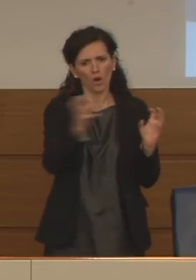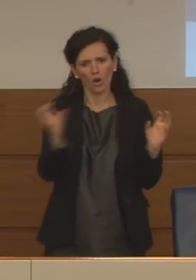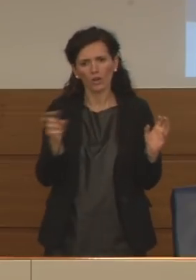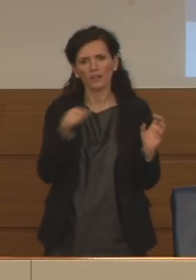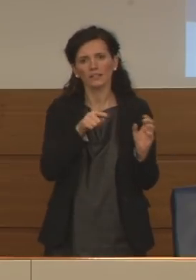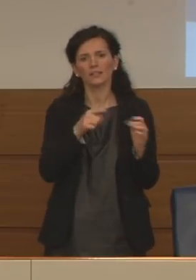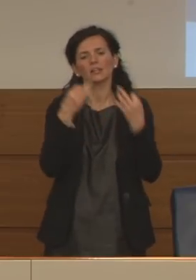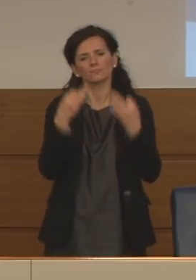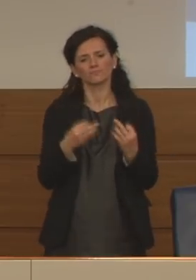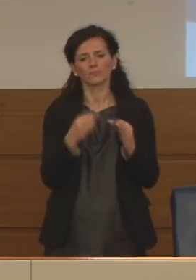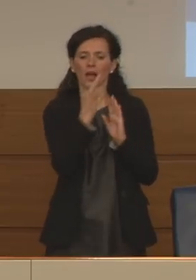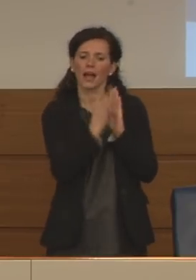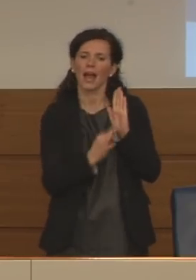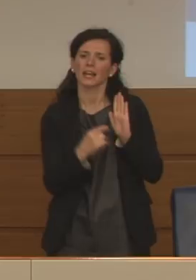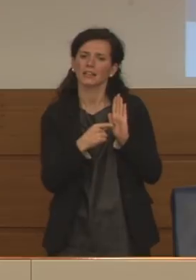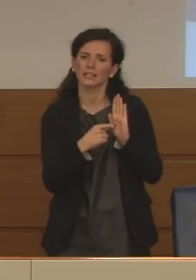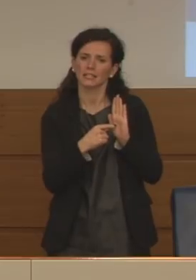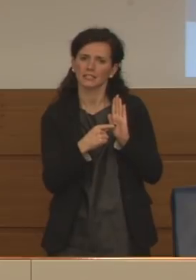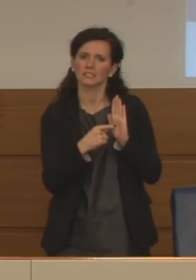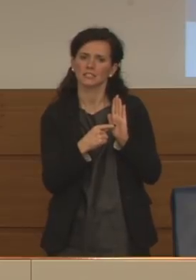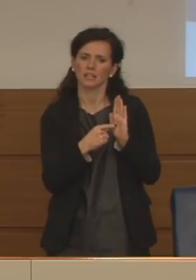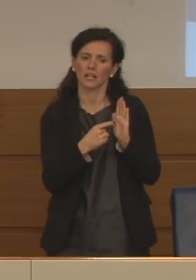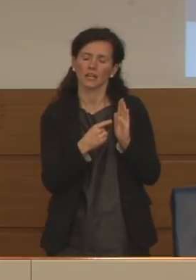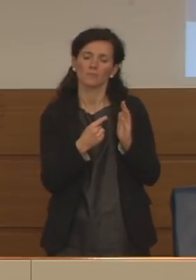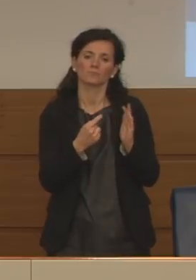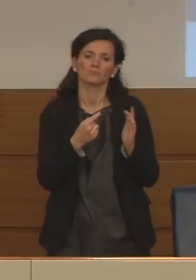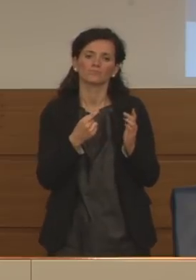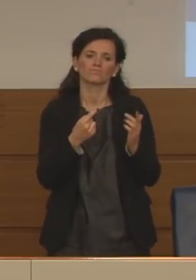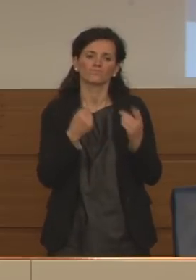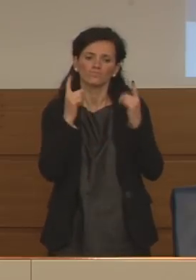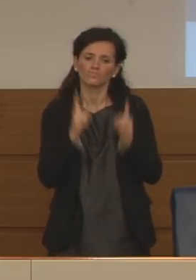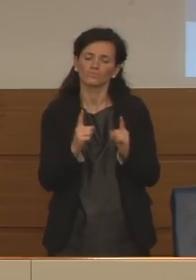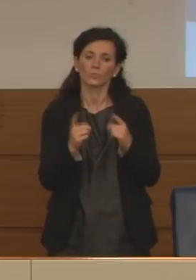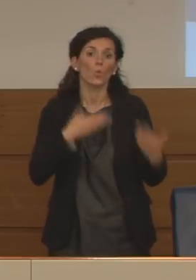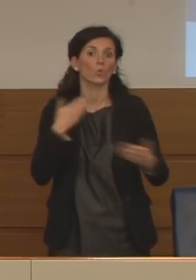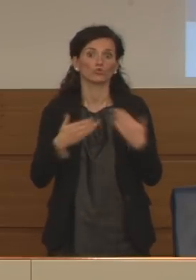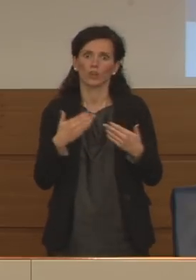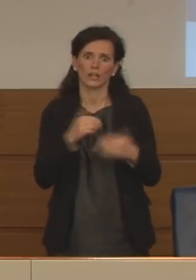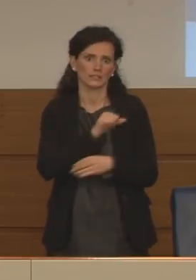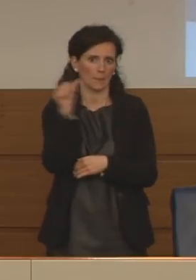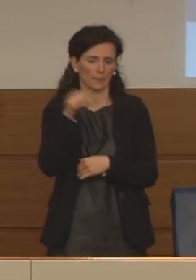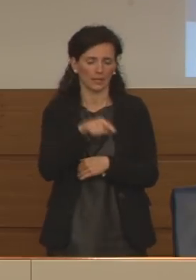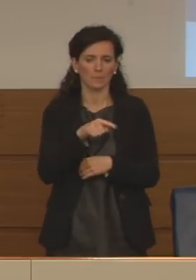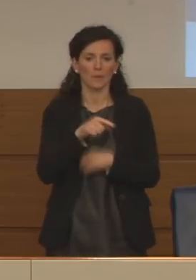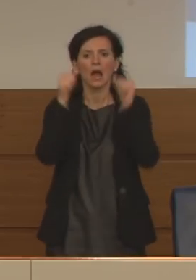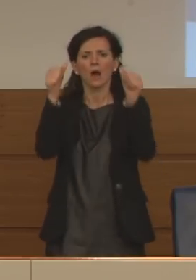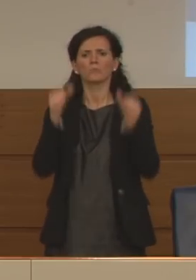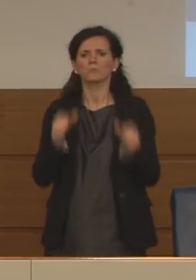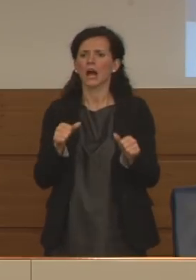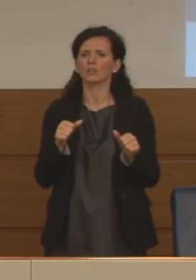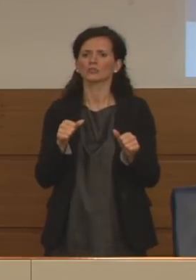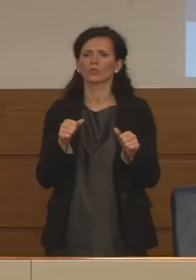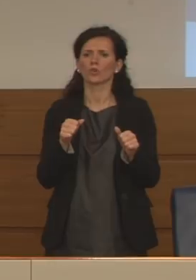caratteristiche più urgenti. Ovviamente il bando è aperto a tutti i medici e è